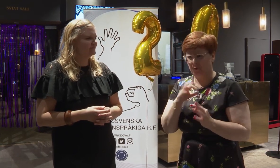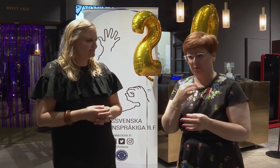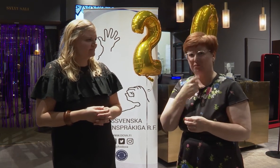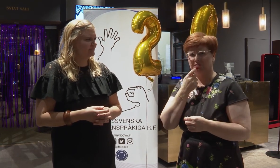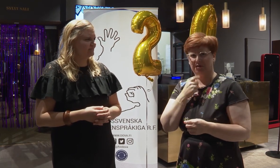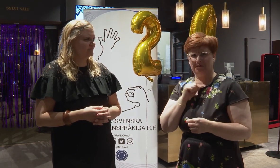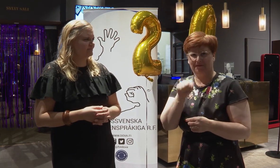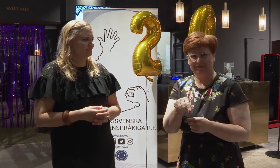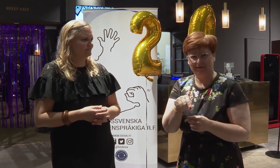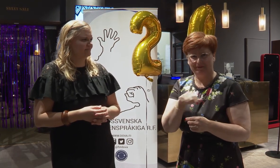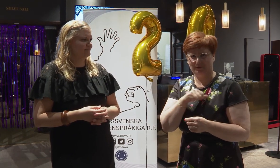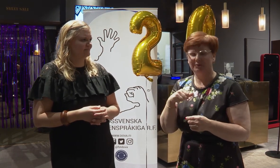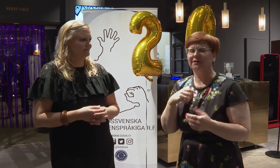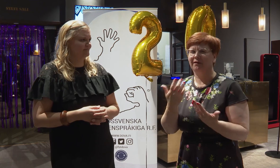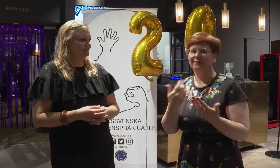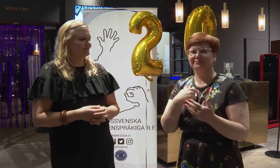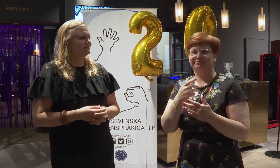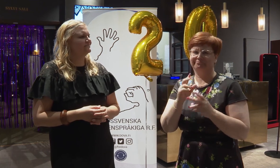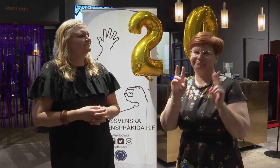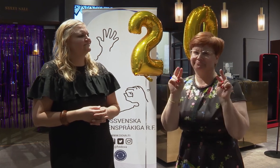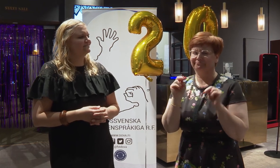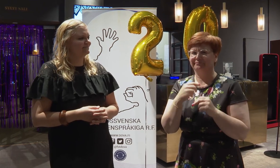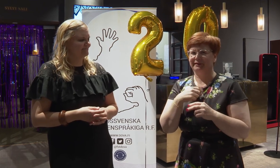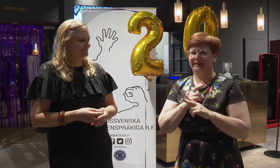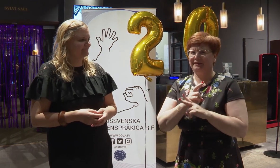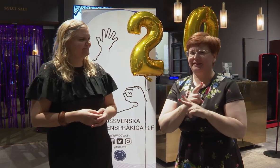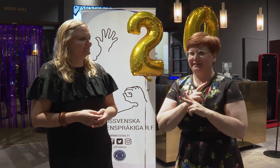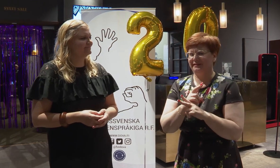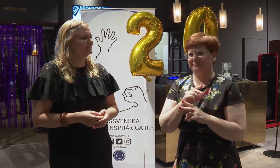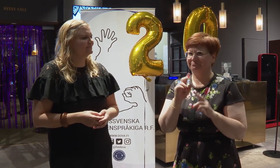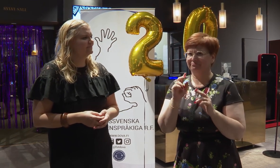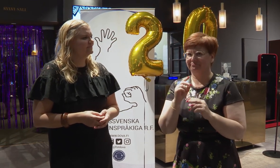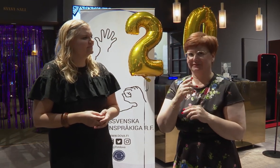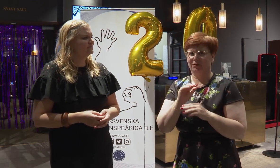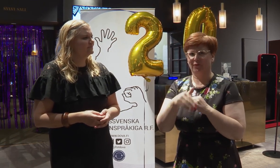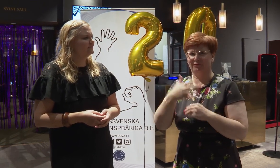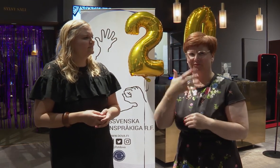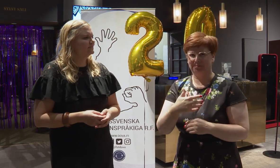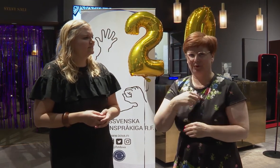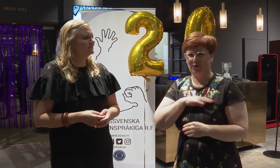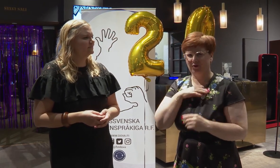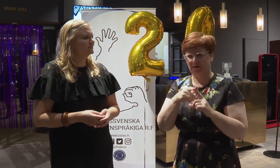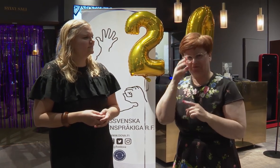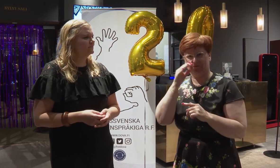Itse päädyin hallituksen jäseneksi, kun aloin miettimään omaa identiteettiäni - näin yli 50 vuoden iässä.